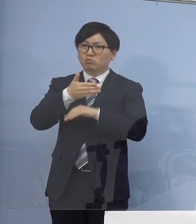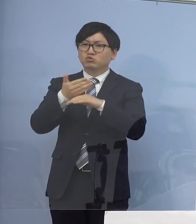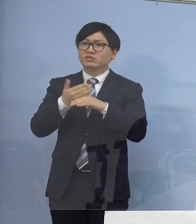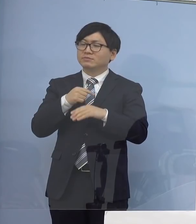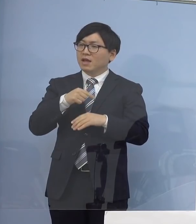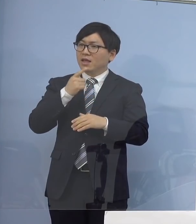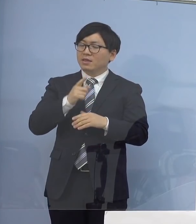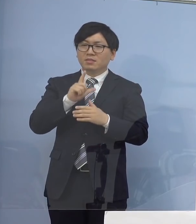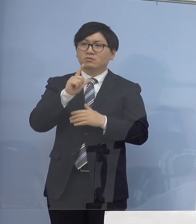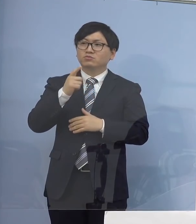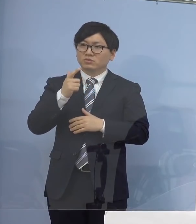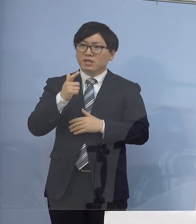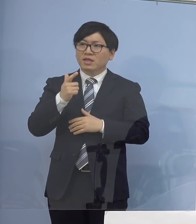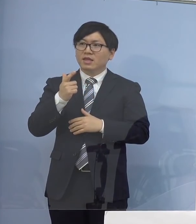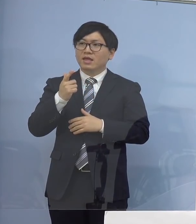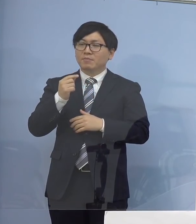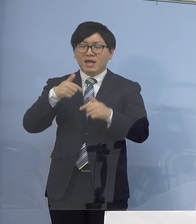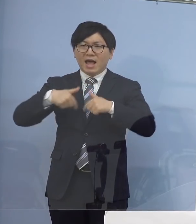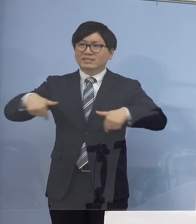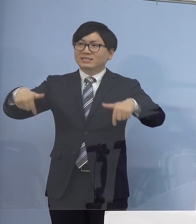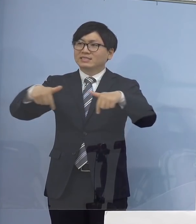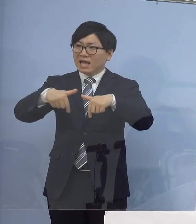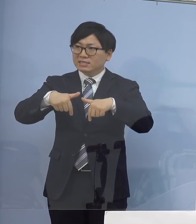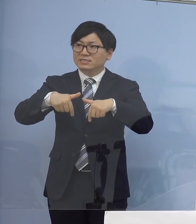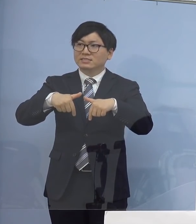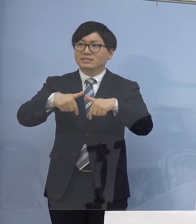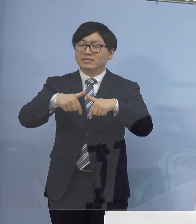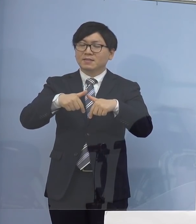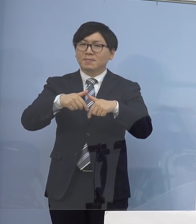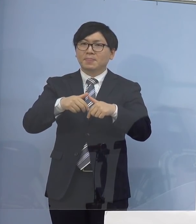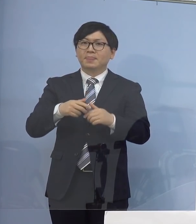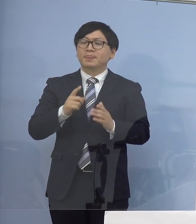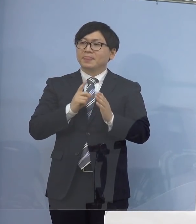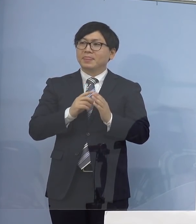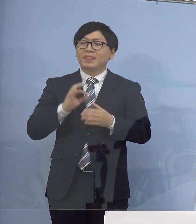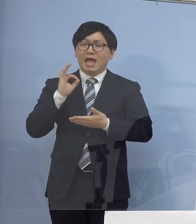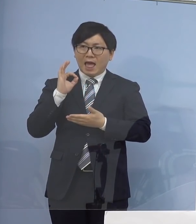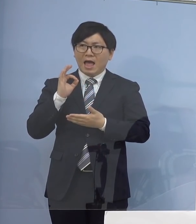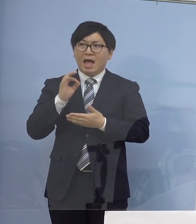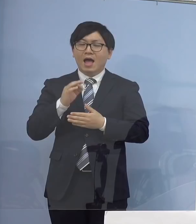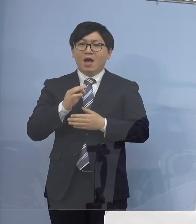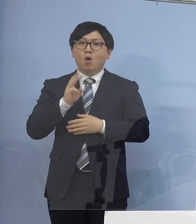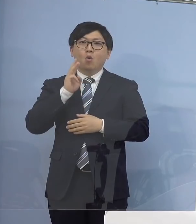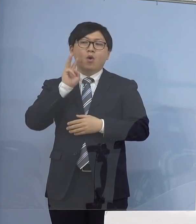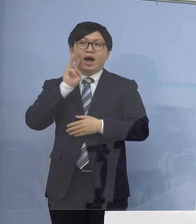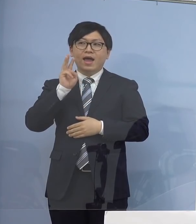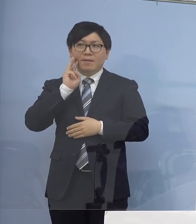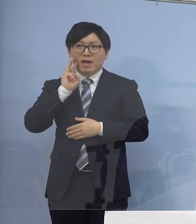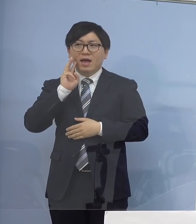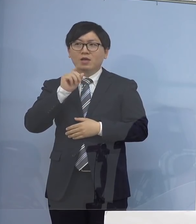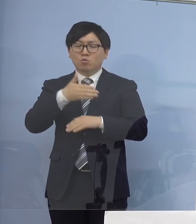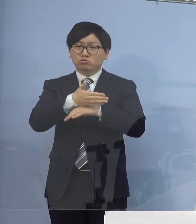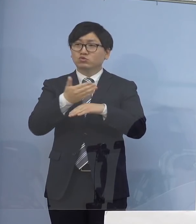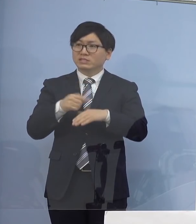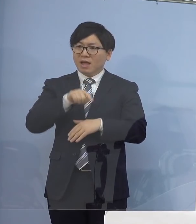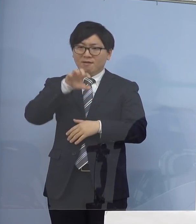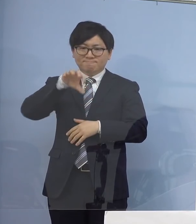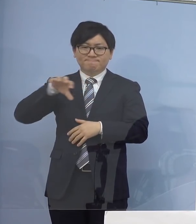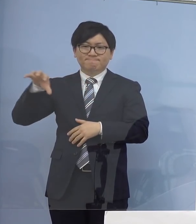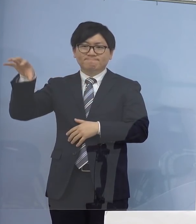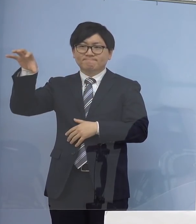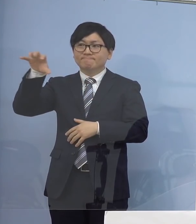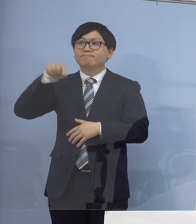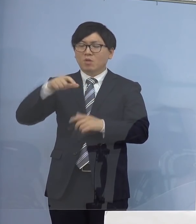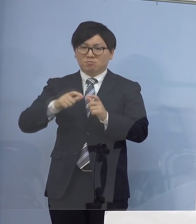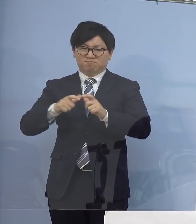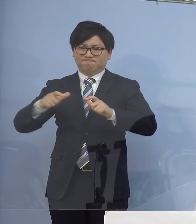いわゆる関西広域連合圏内、奈良県あるいは和歌山県 それで徳島県急拡大ということで